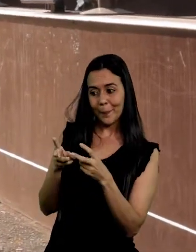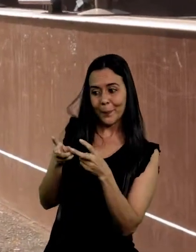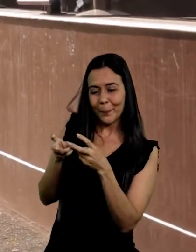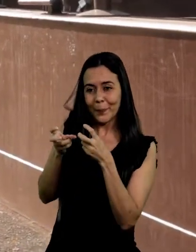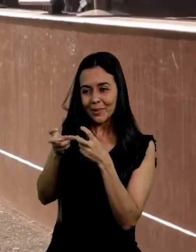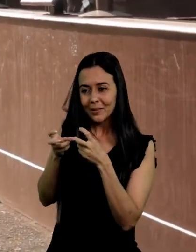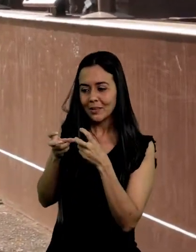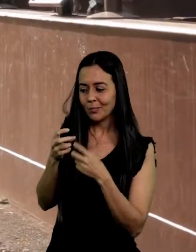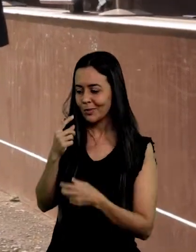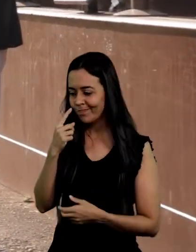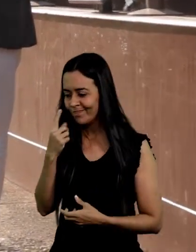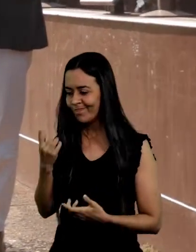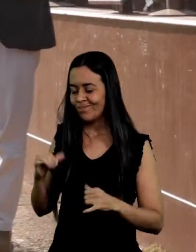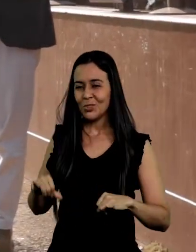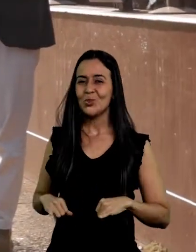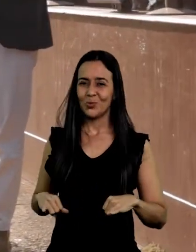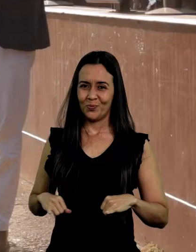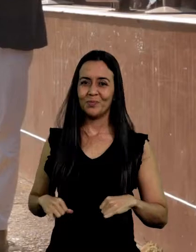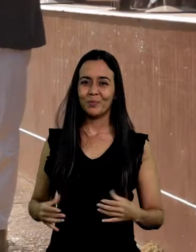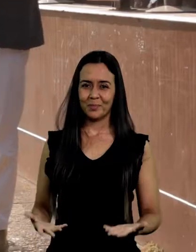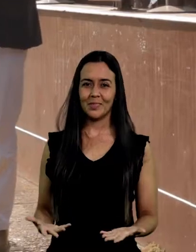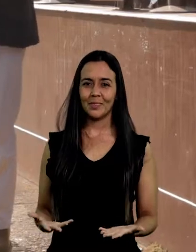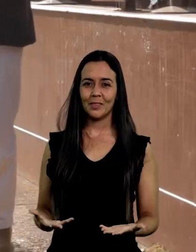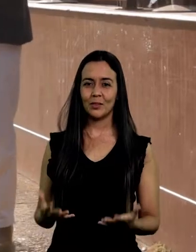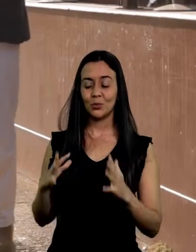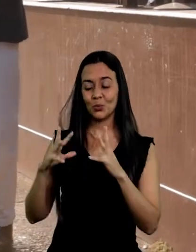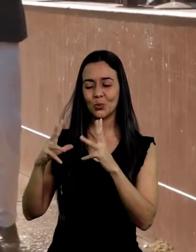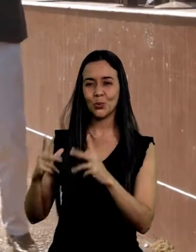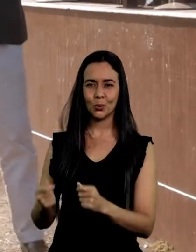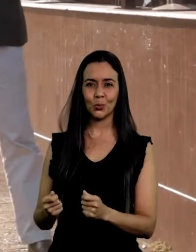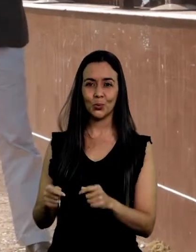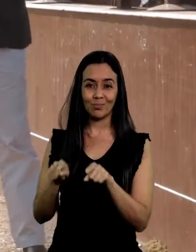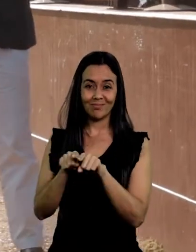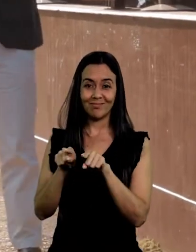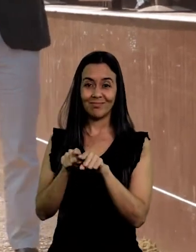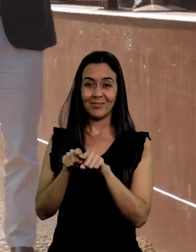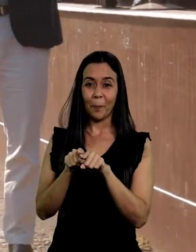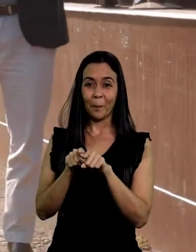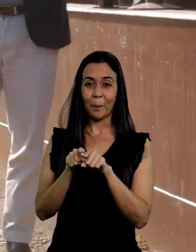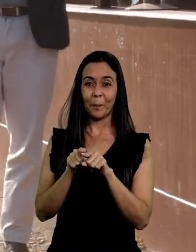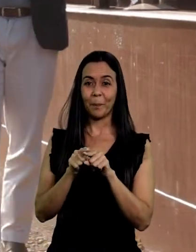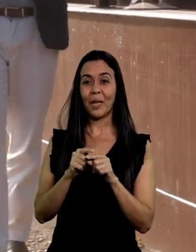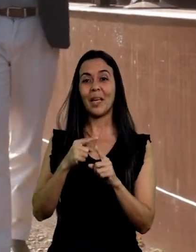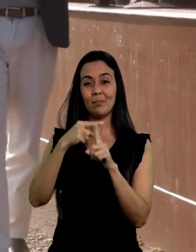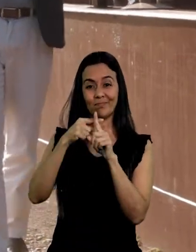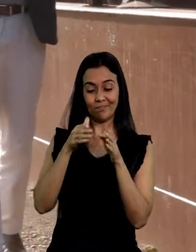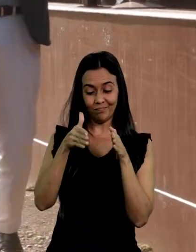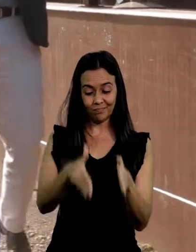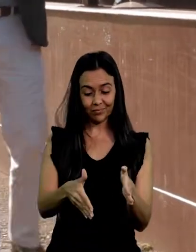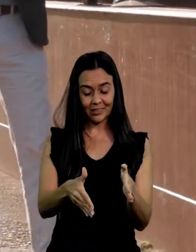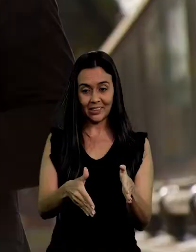ou mesmo as pessoas que faleciam, né, eram aqueles enterros com caixão lacrado, e